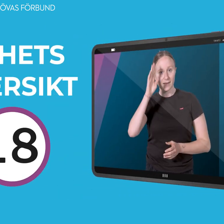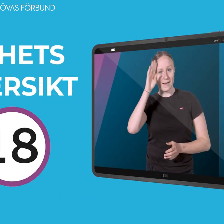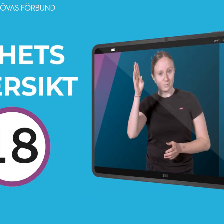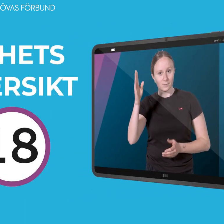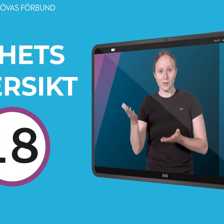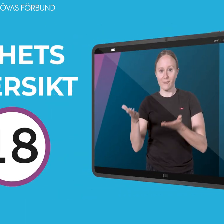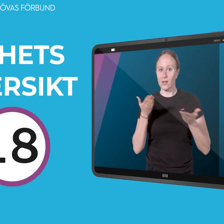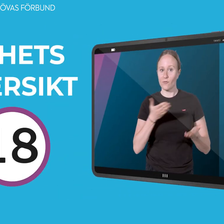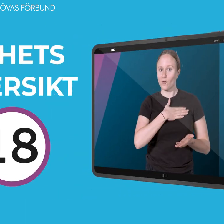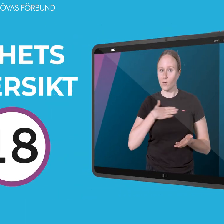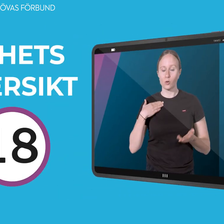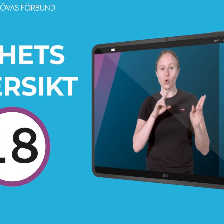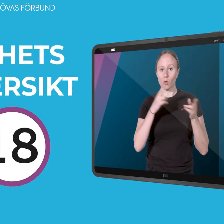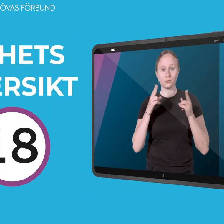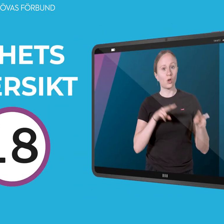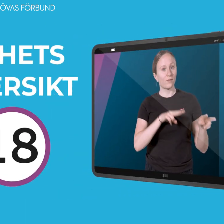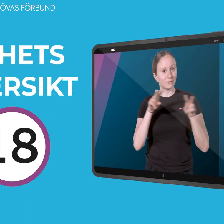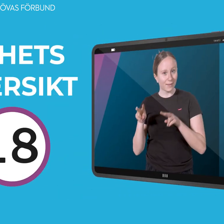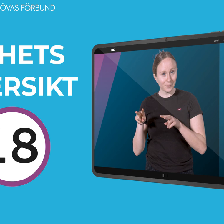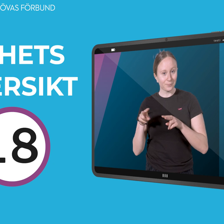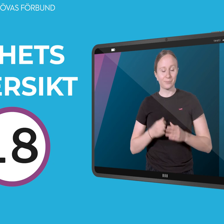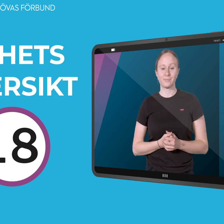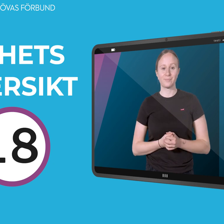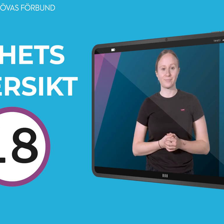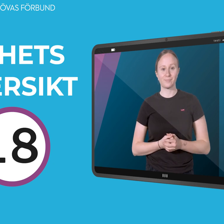Hej! Välkommen till vår nyhetsöversikt.